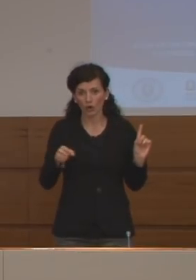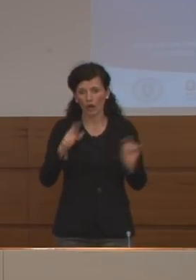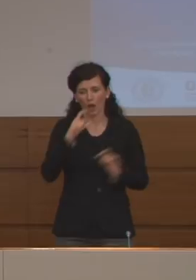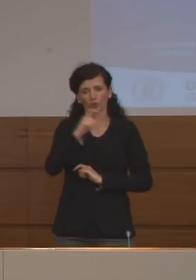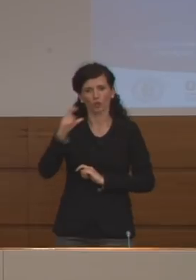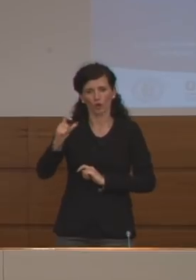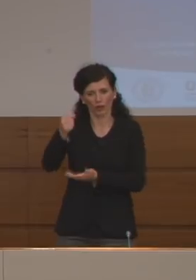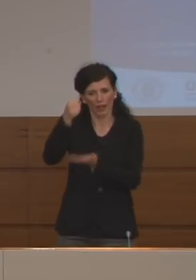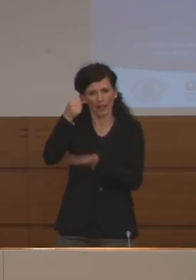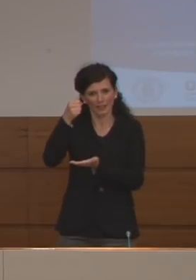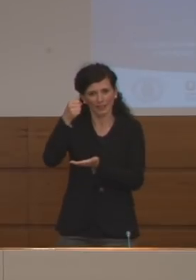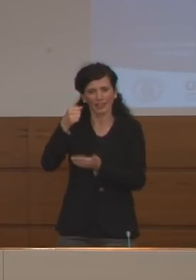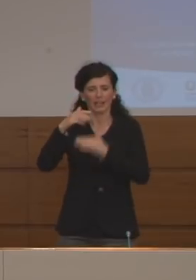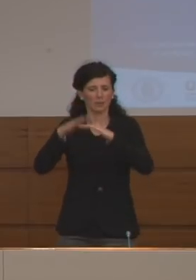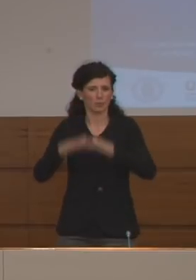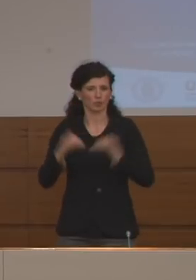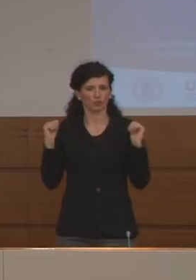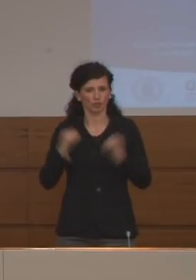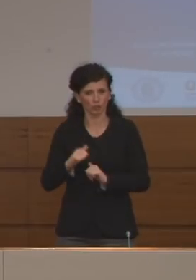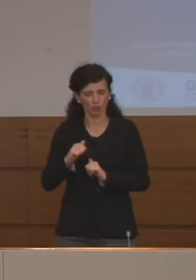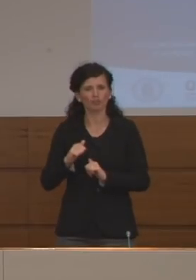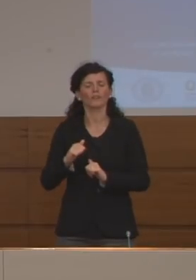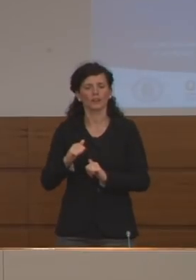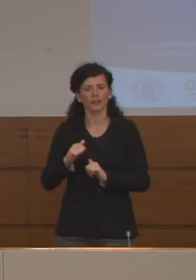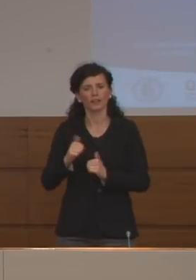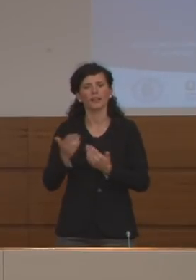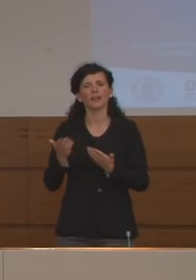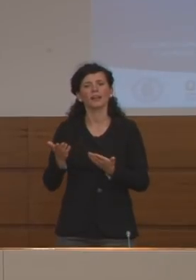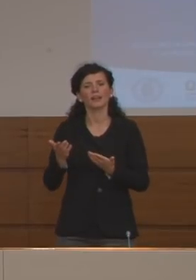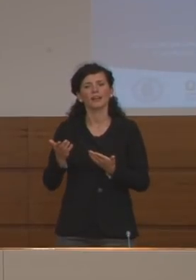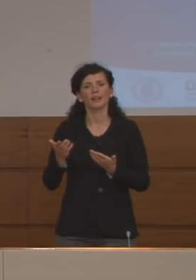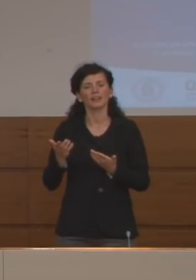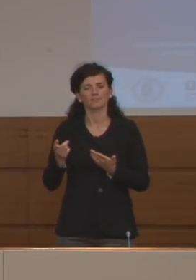Protezione Civile sul conto corrente delle donazioni, voglio segnalare che il